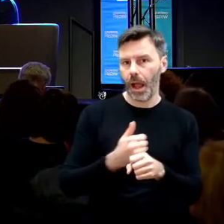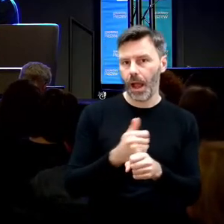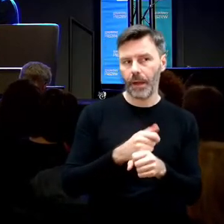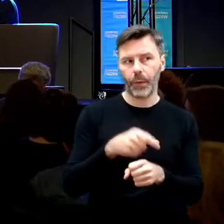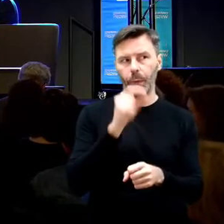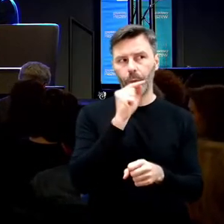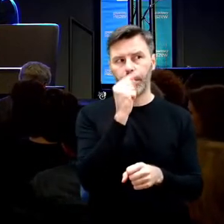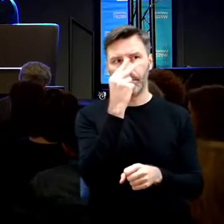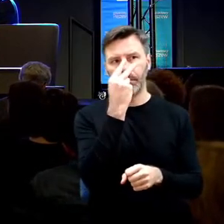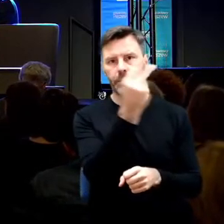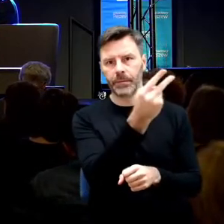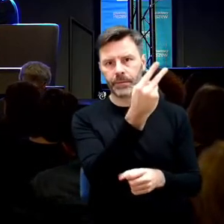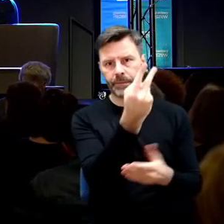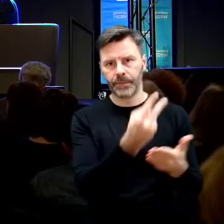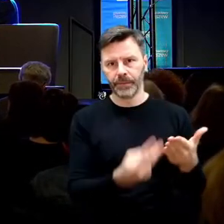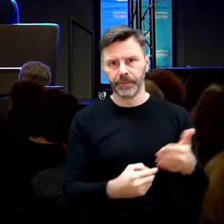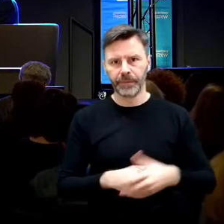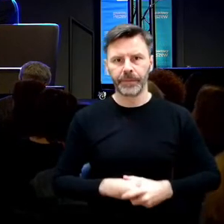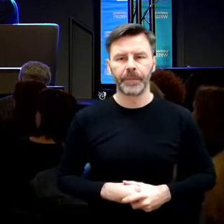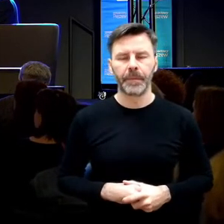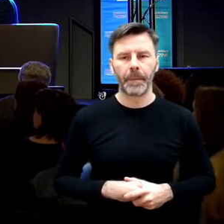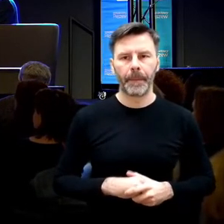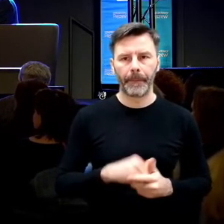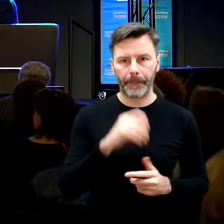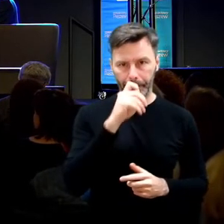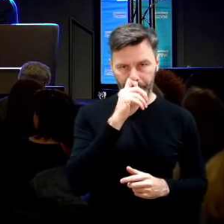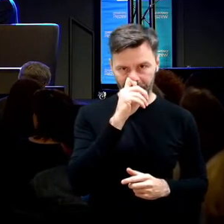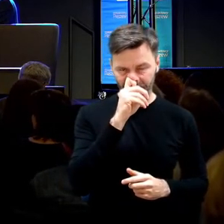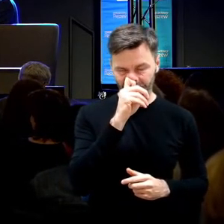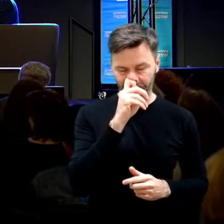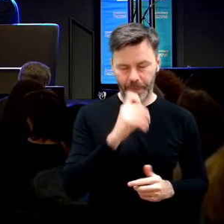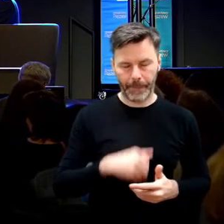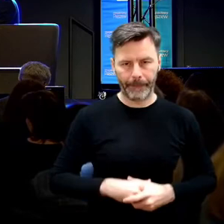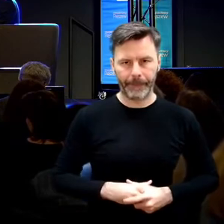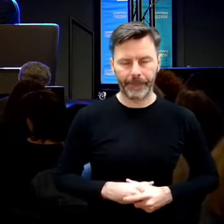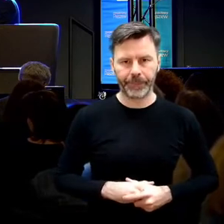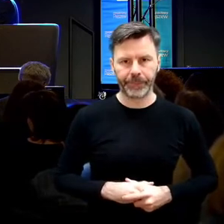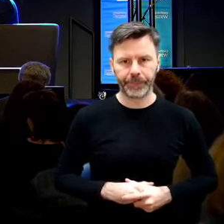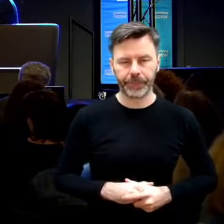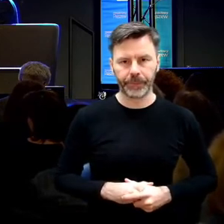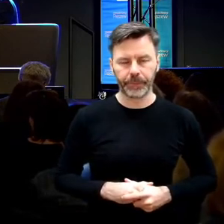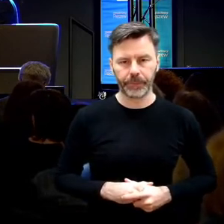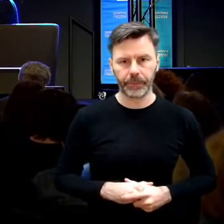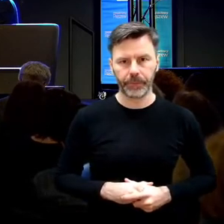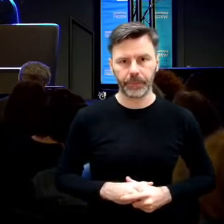Ale to wszystko, ten cały ten rozwój nie mógłby się toczyć w takiej skali,